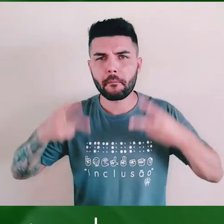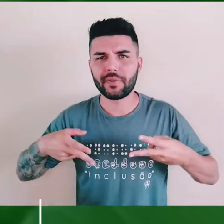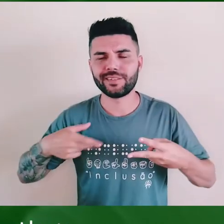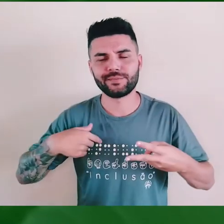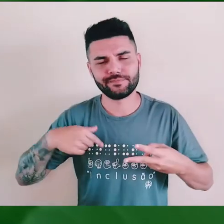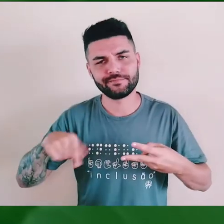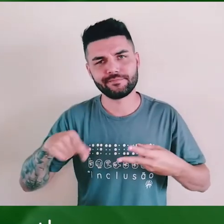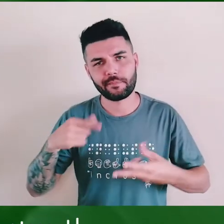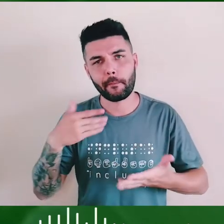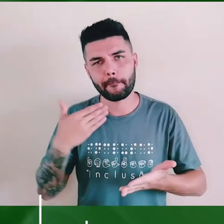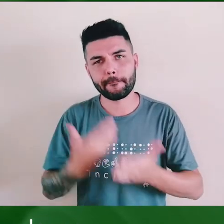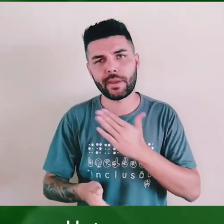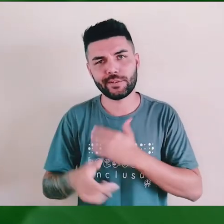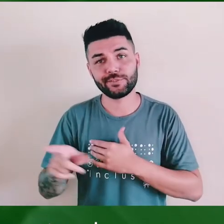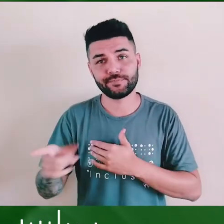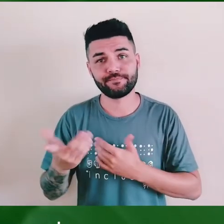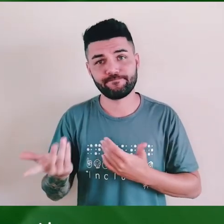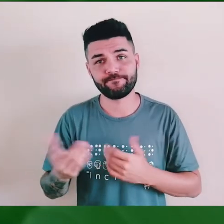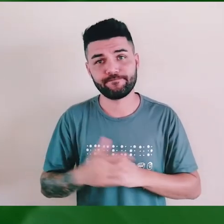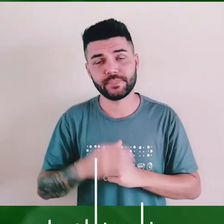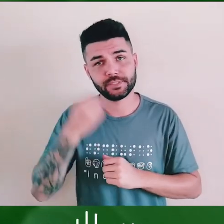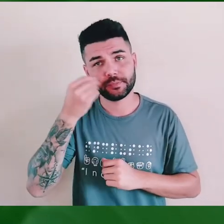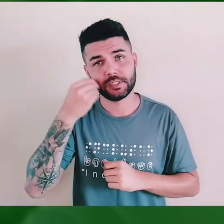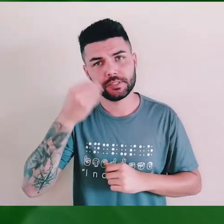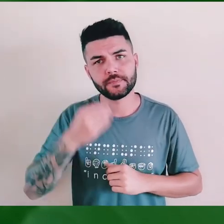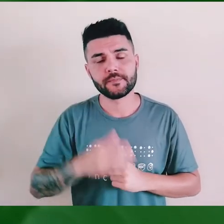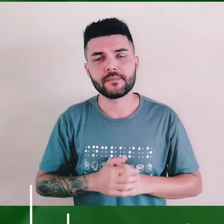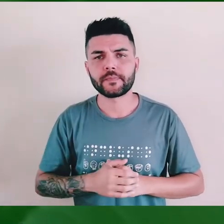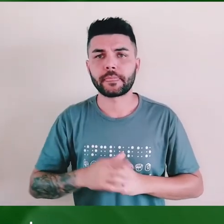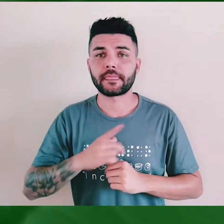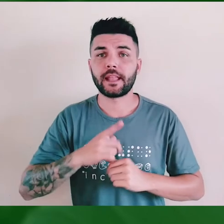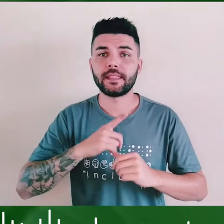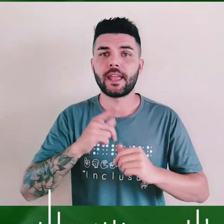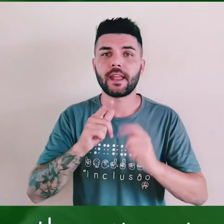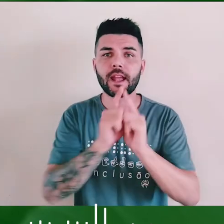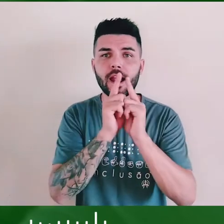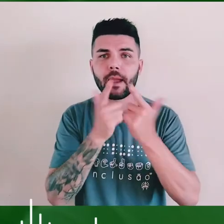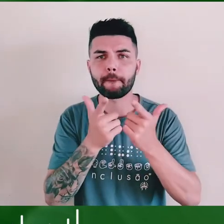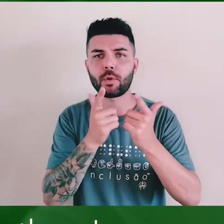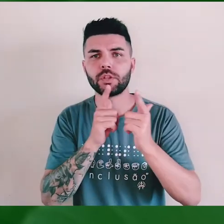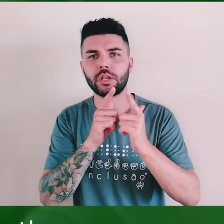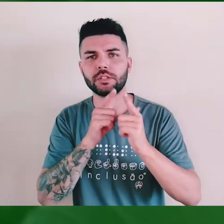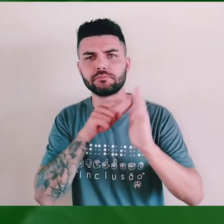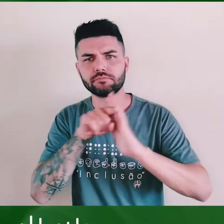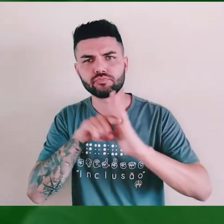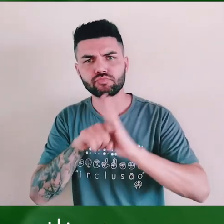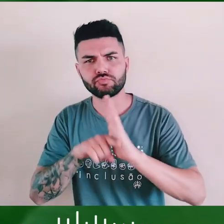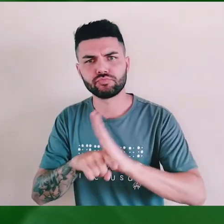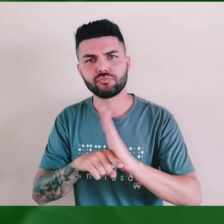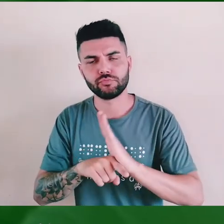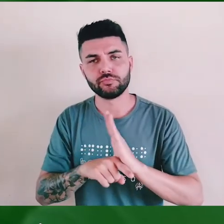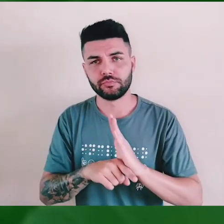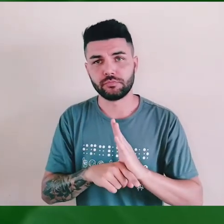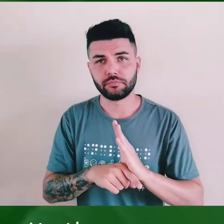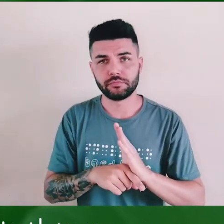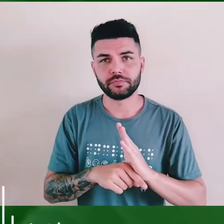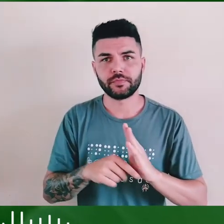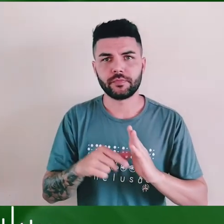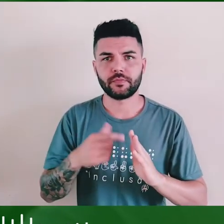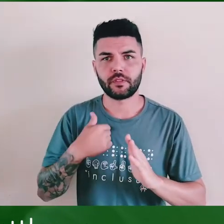fazendo uma série de reportagens sobre "Torço pra Chapecoense sim!". Gabriel: Estão te